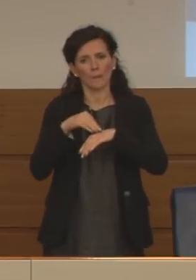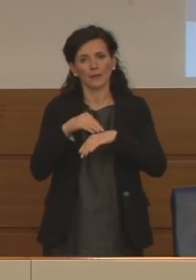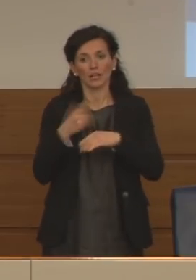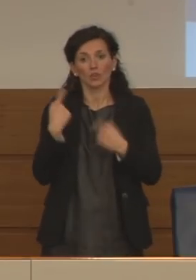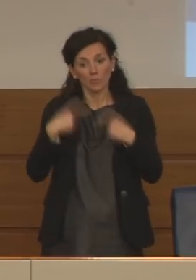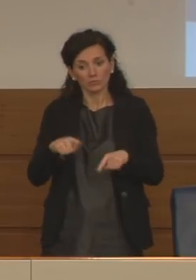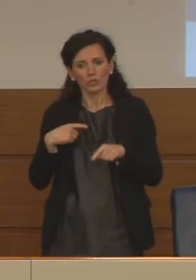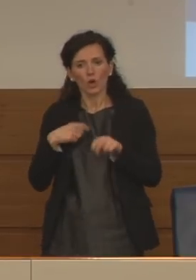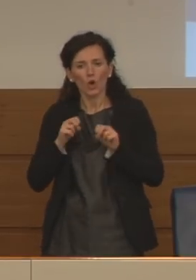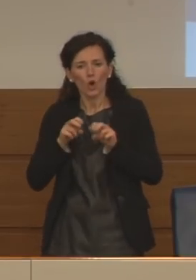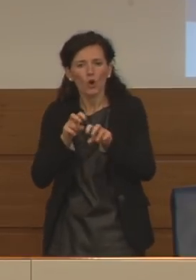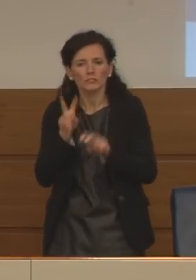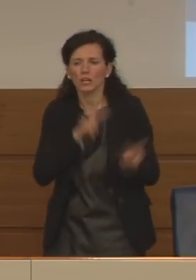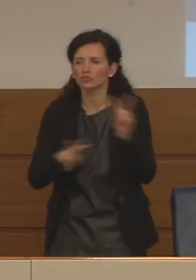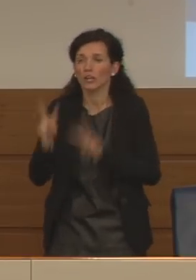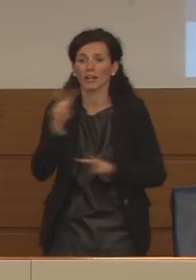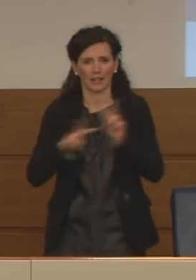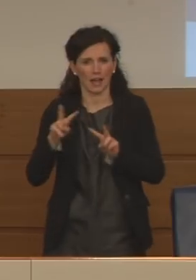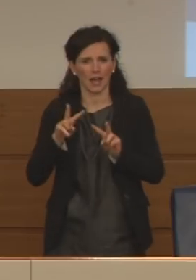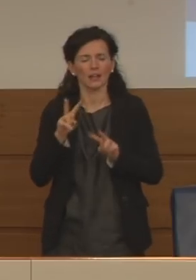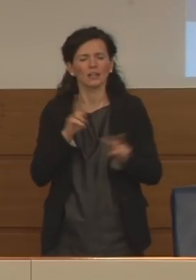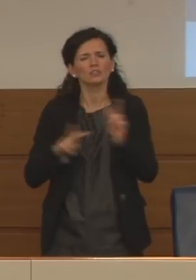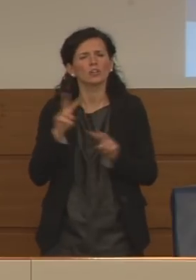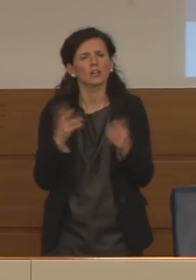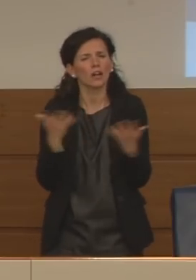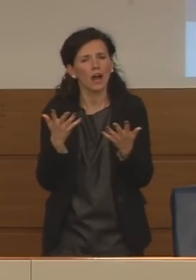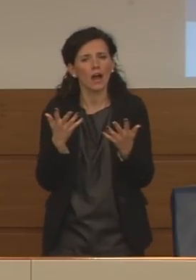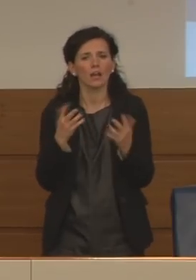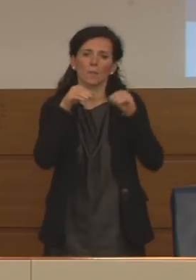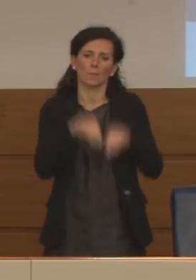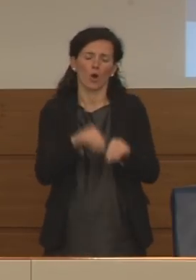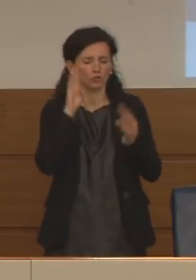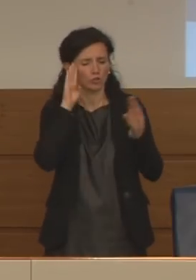per far sì che i posti di terapia intensiva aumentino sempre di più.